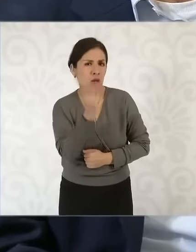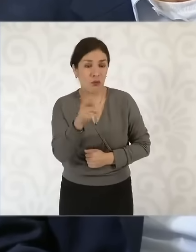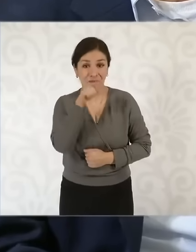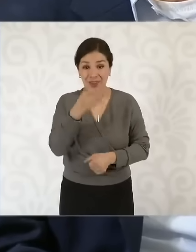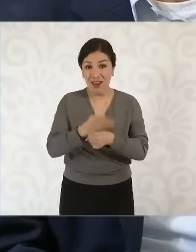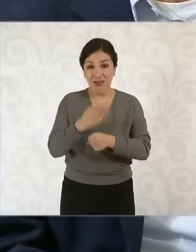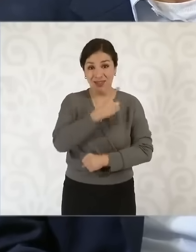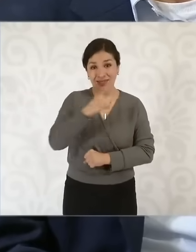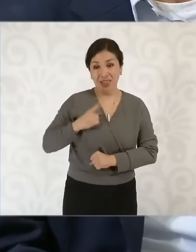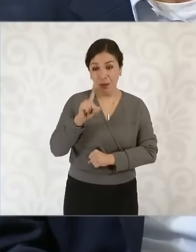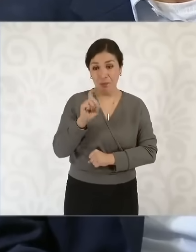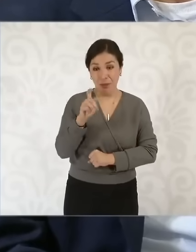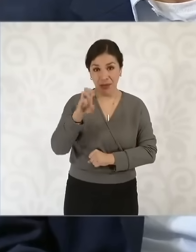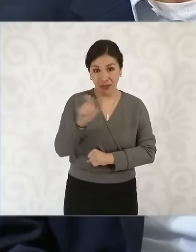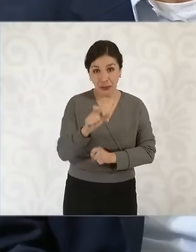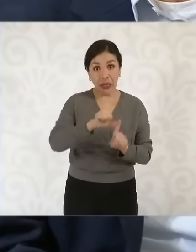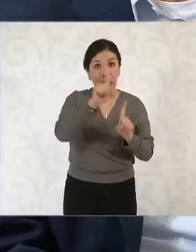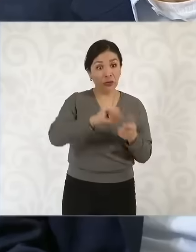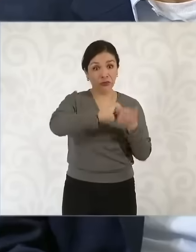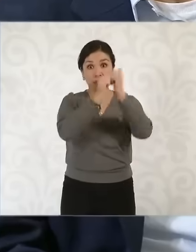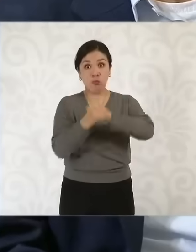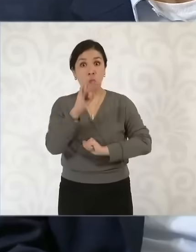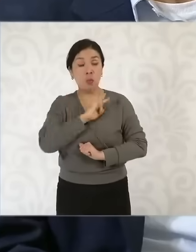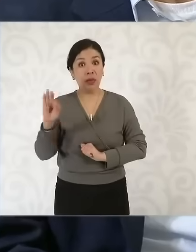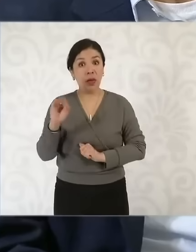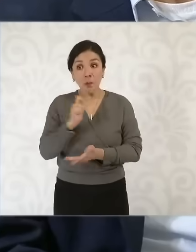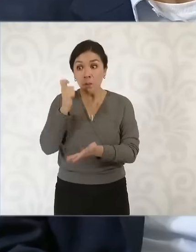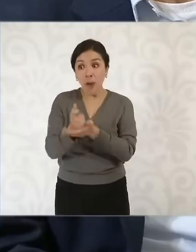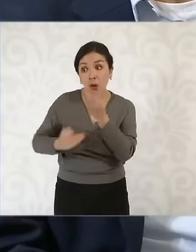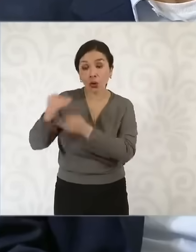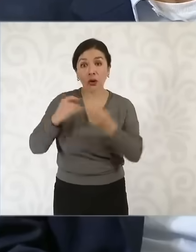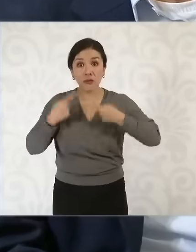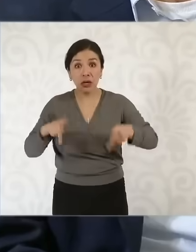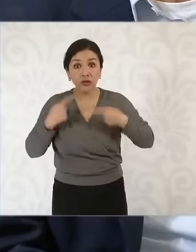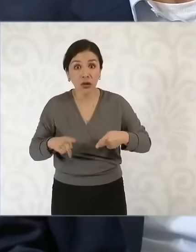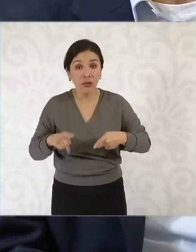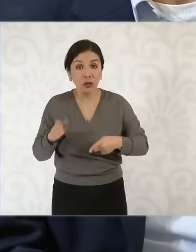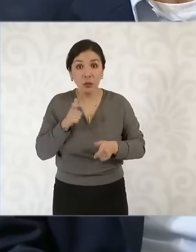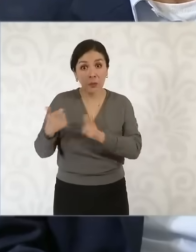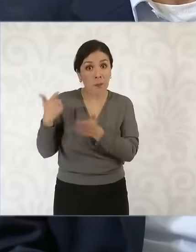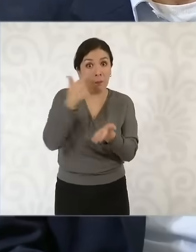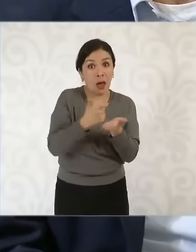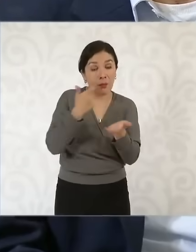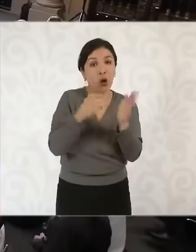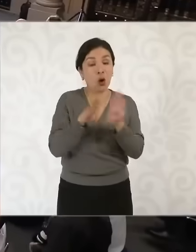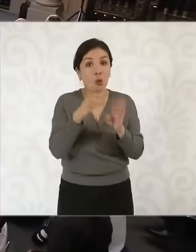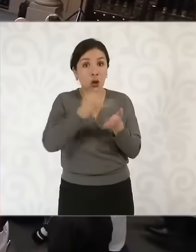podría convertirse en deuda pública a medida que se va a ir achicando la deuda de Pemex. El